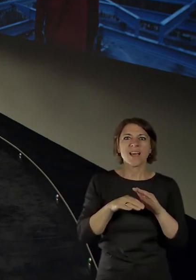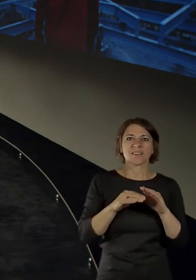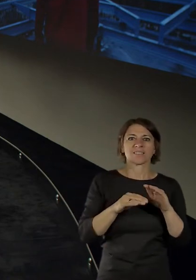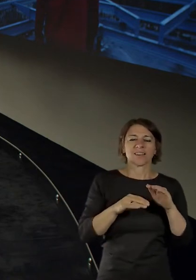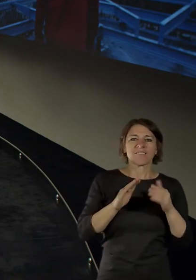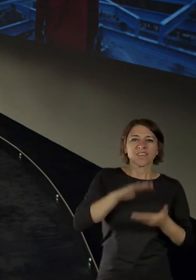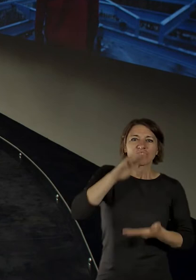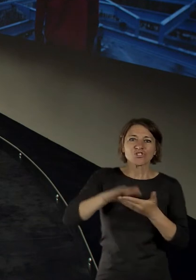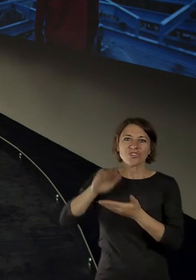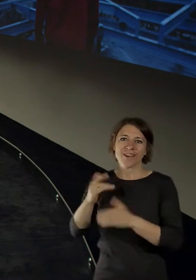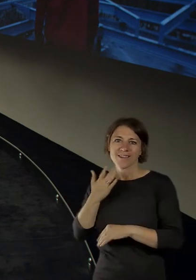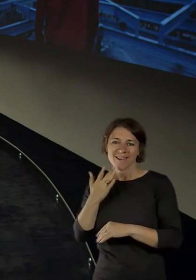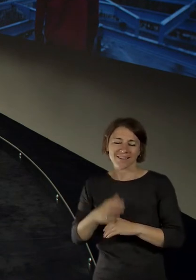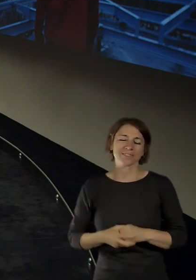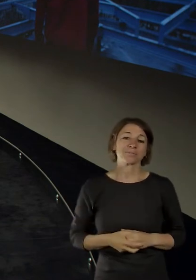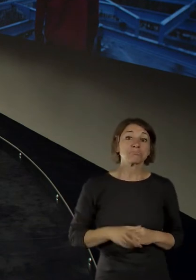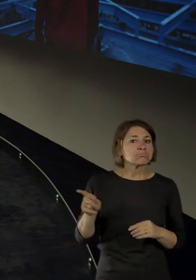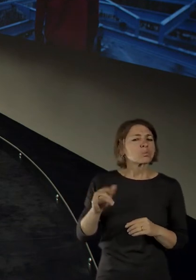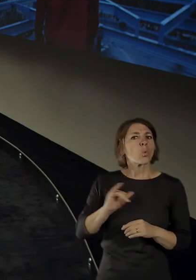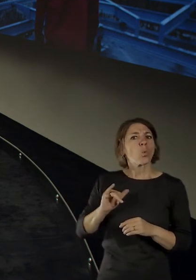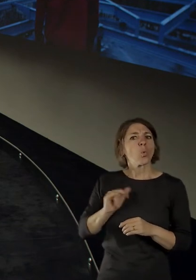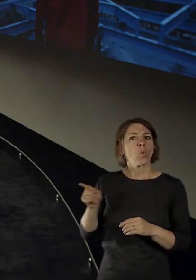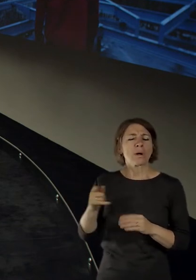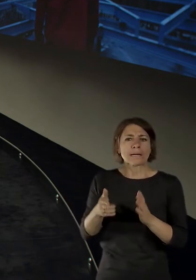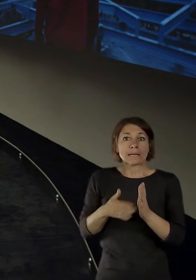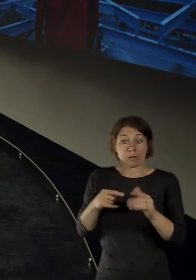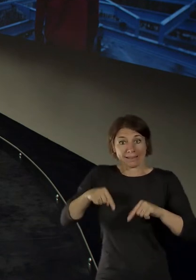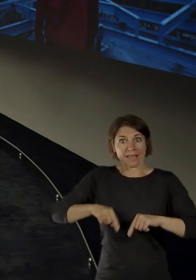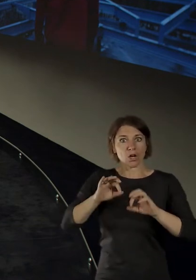Co to pro vás vlastně znamená v případě třeba některých realizací, které teď řešíte?